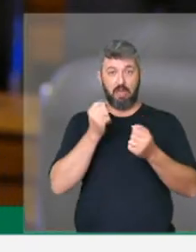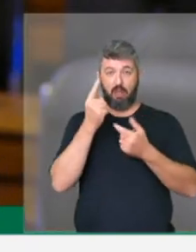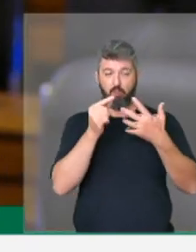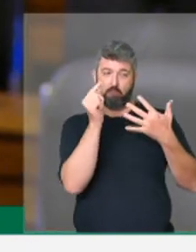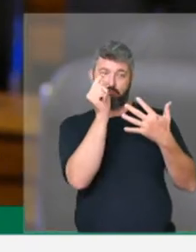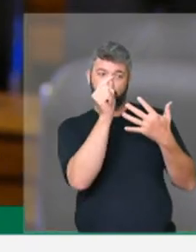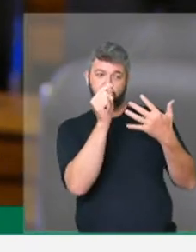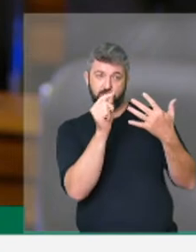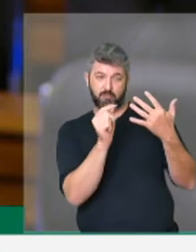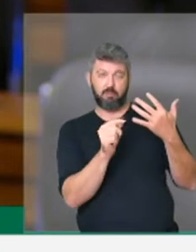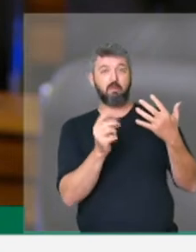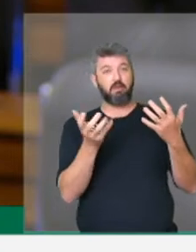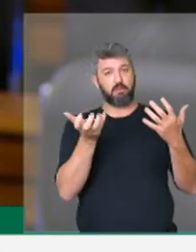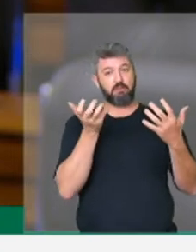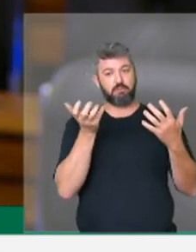QUE NÃO ESTÁ ... RESOLVENDO O OBJETIVO DE... RESOLVER AS